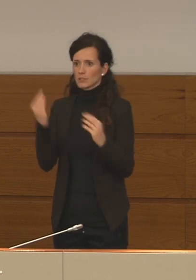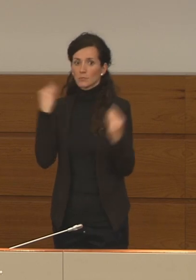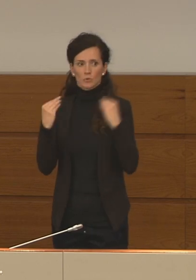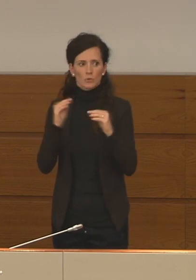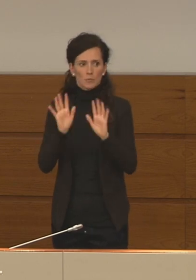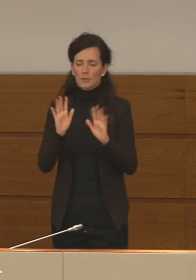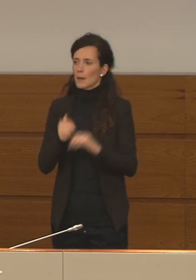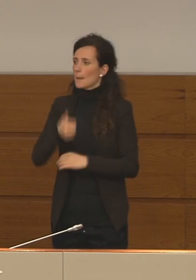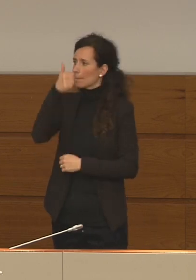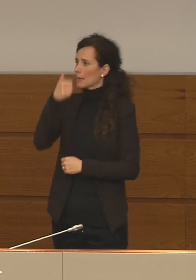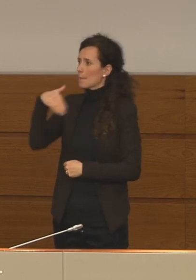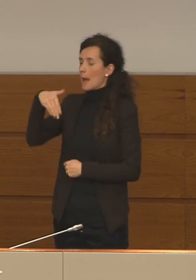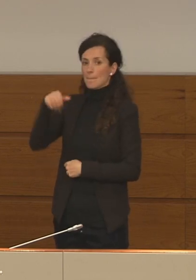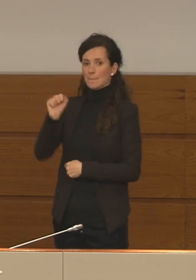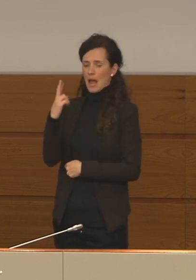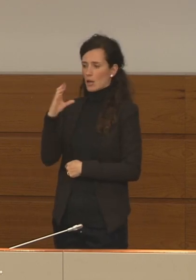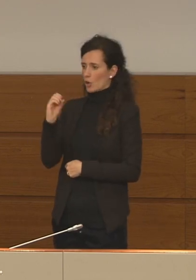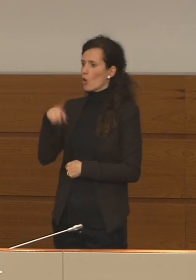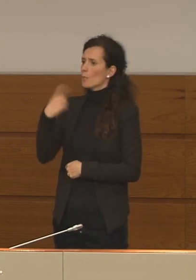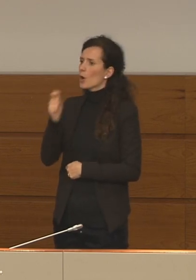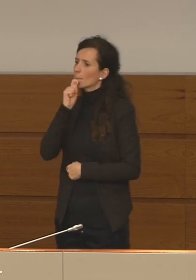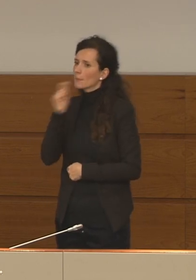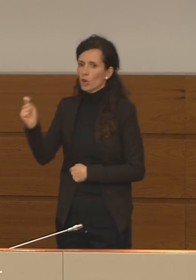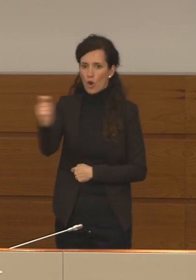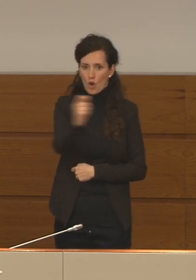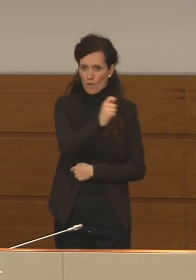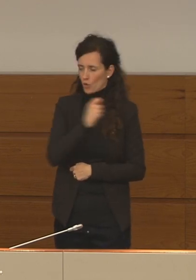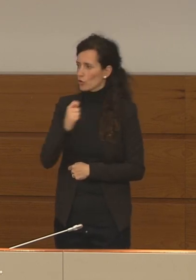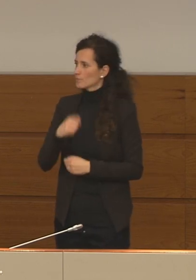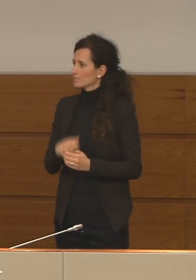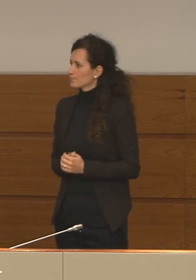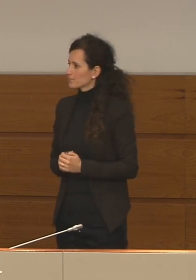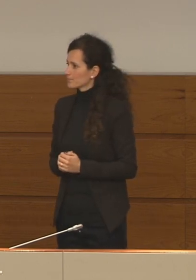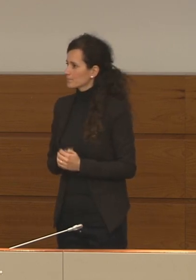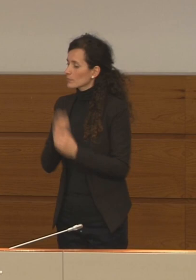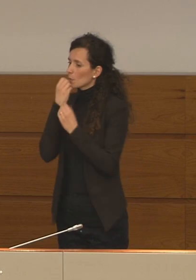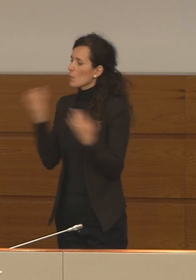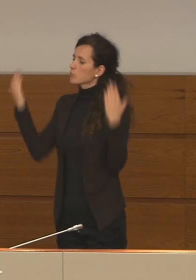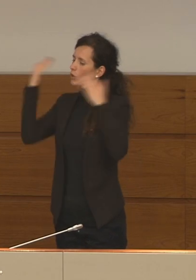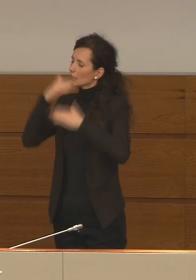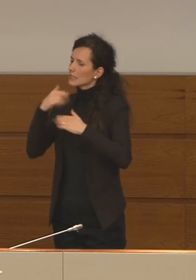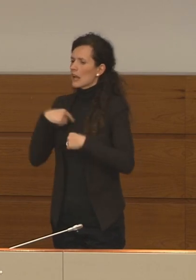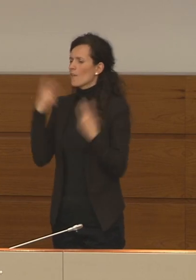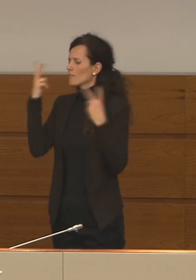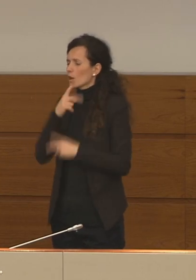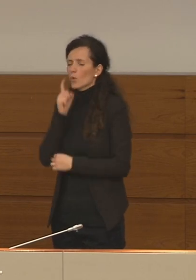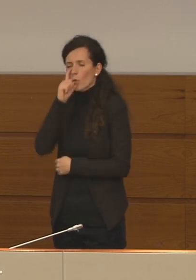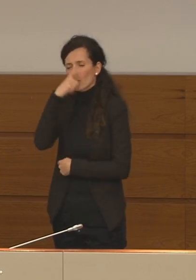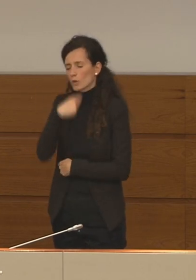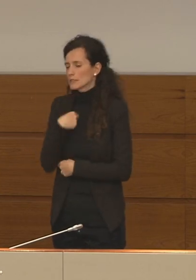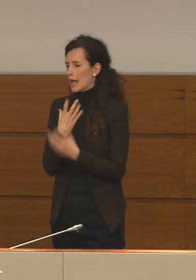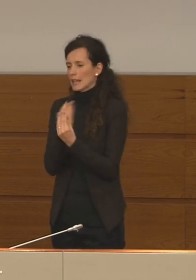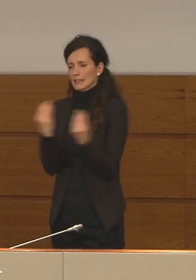(domanda giornalista) Buonasera ho più di una curiosità, intanto vorrei chiedere